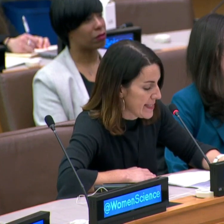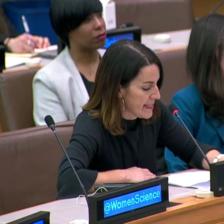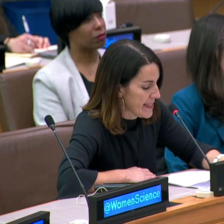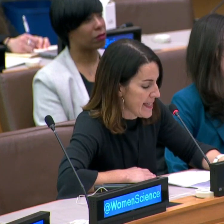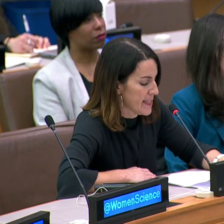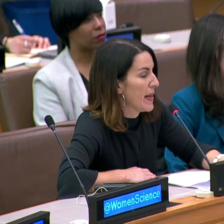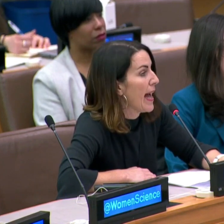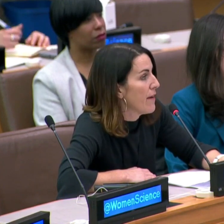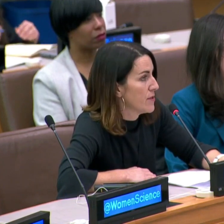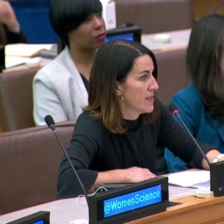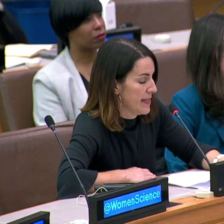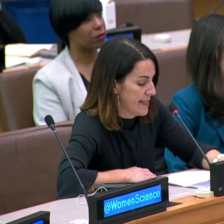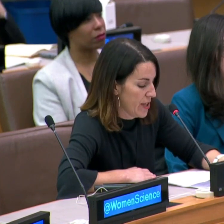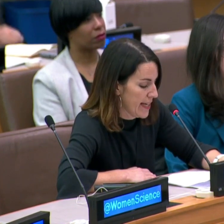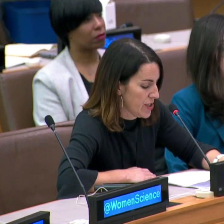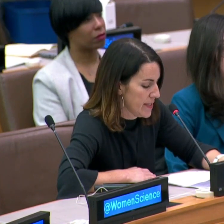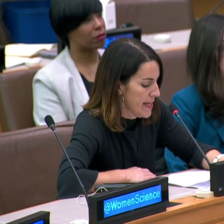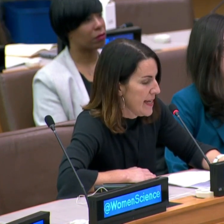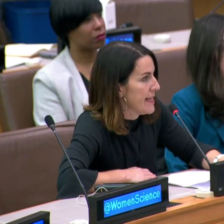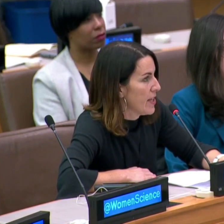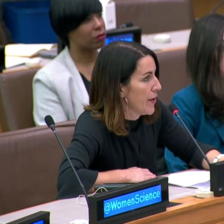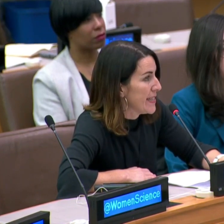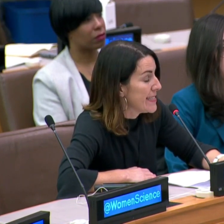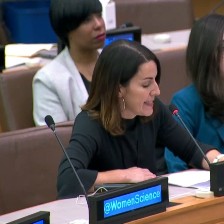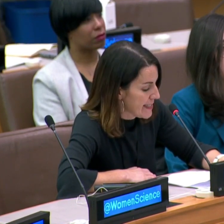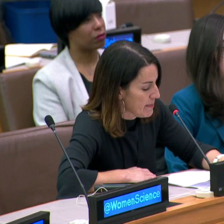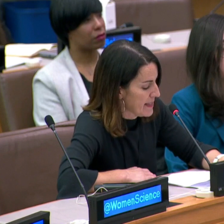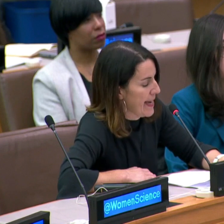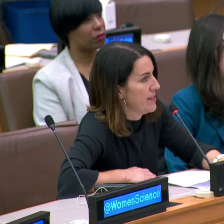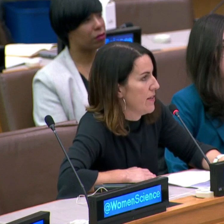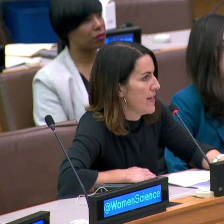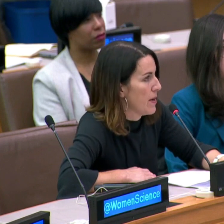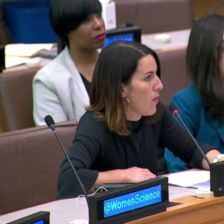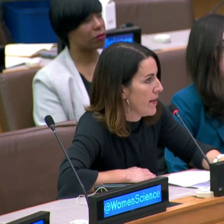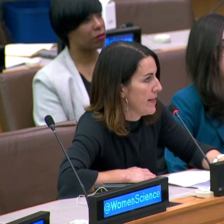las estadísticas que tenemos en la educación científica, solo el 60% de los niños del primer